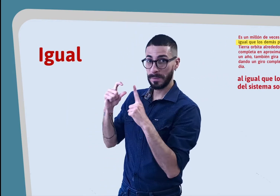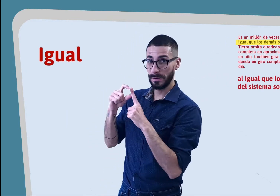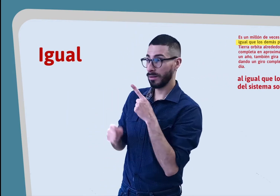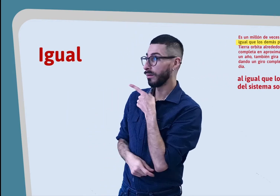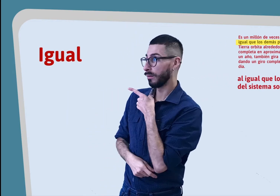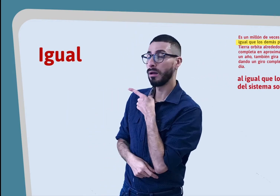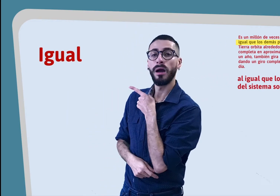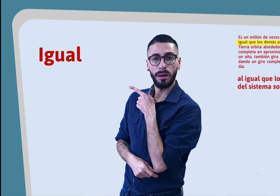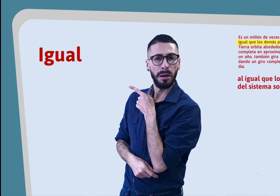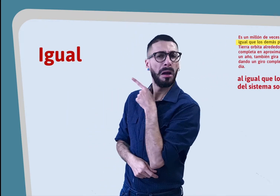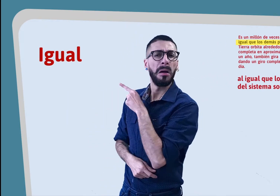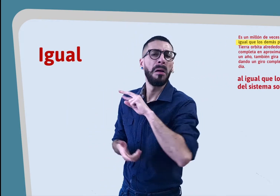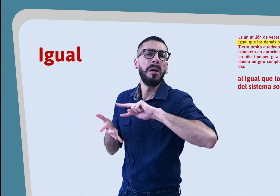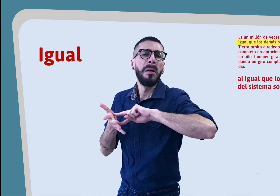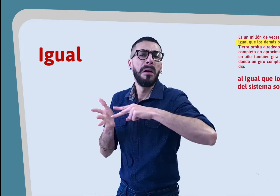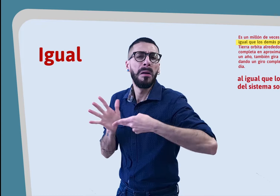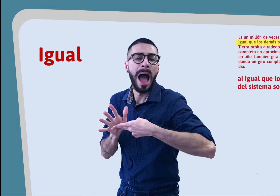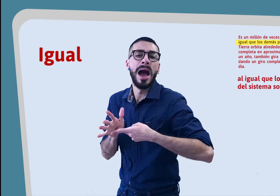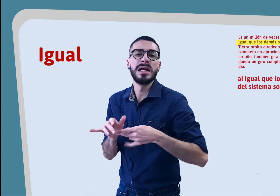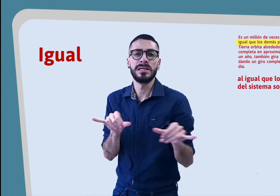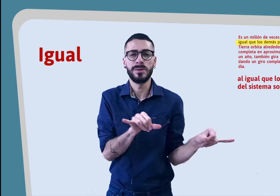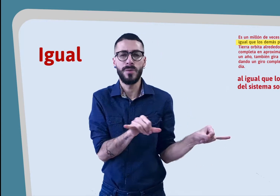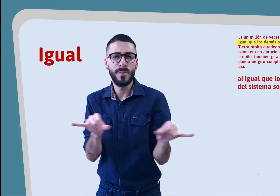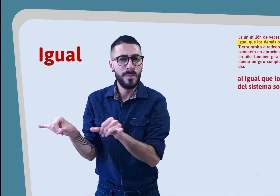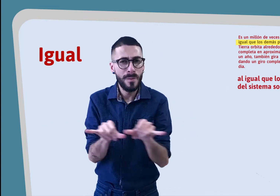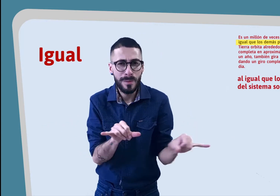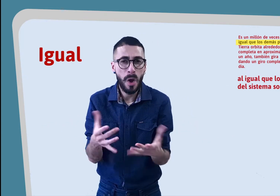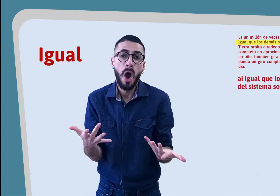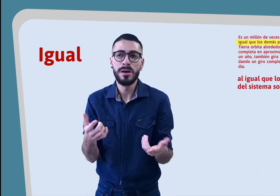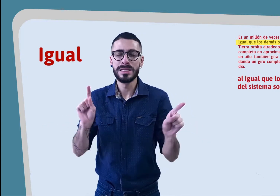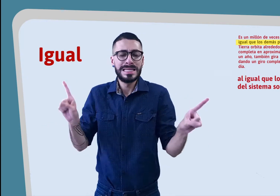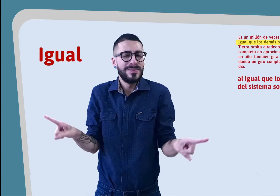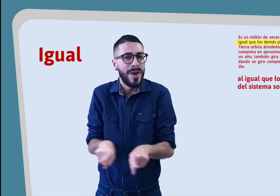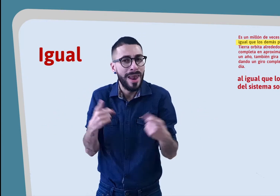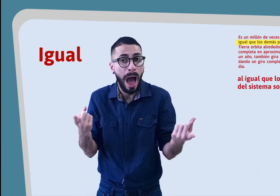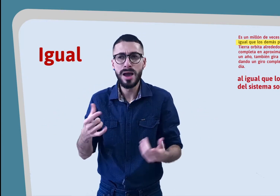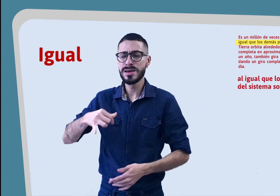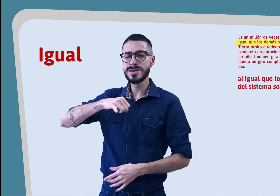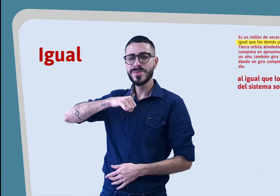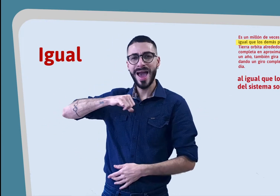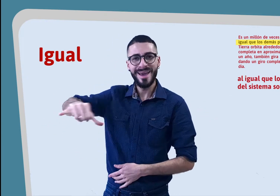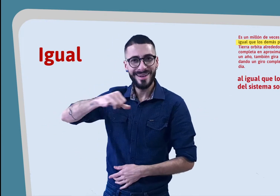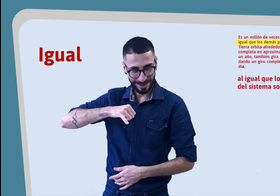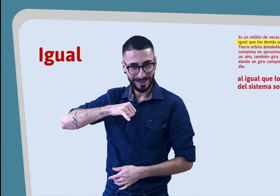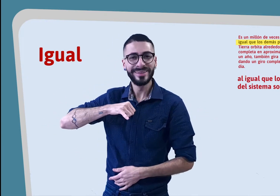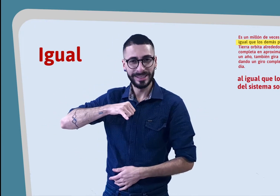Que puede ser: "Igualmente". O "lo mismo" o "igual que yo".